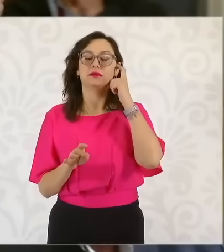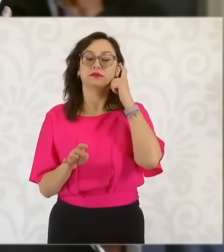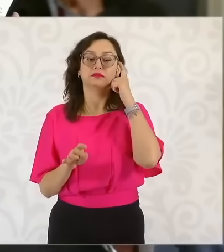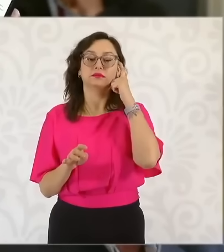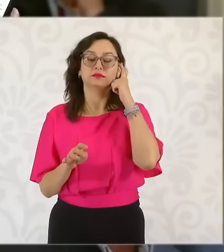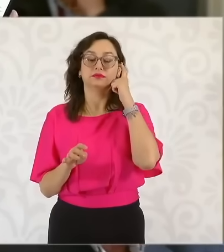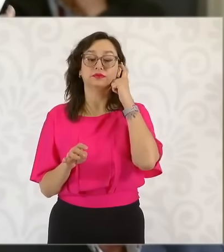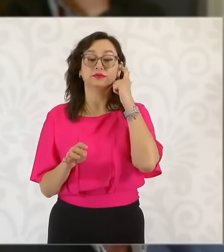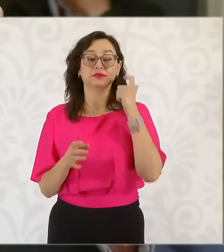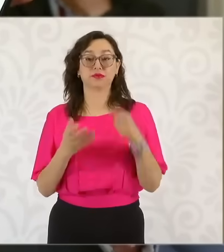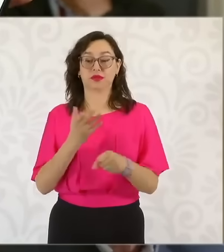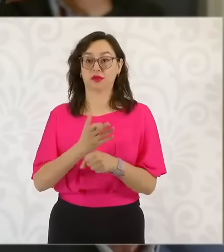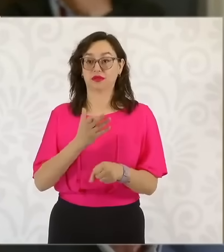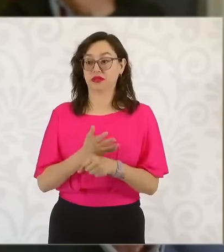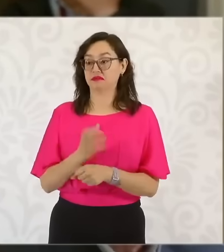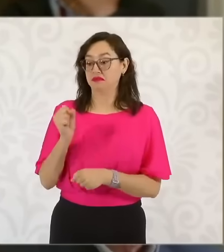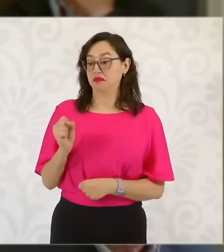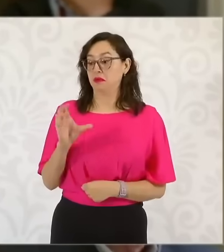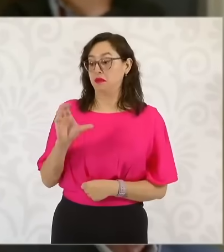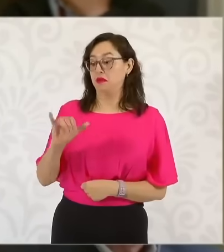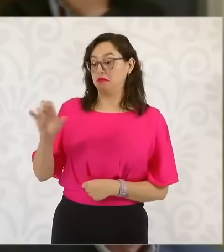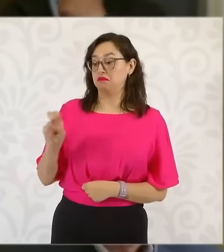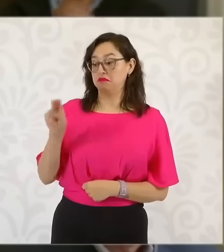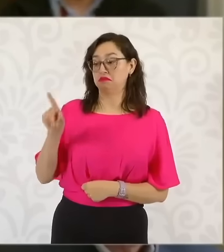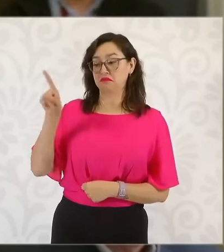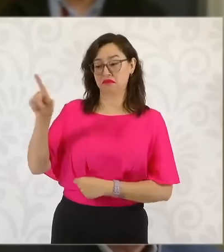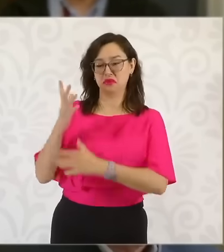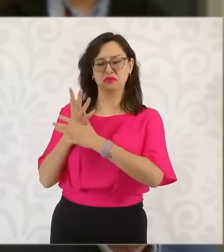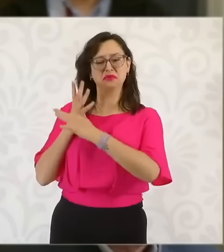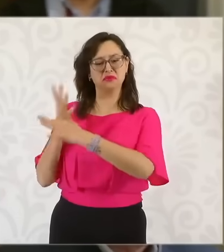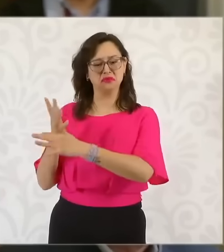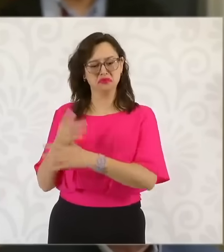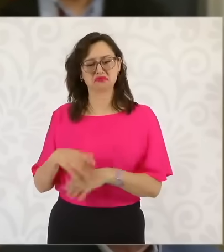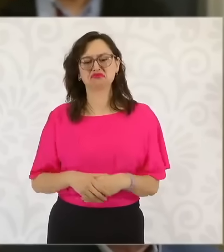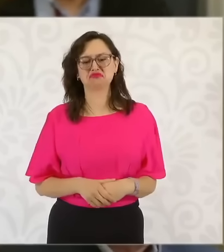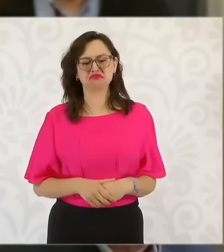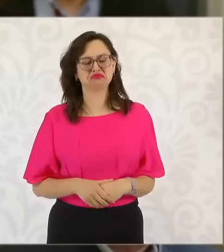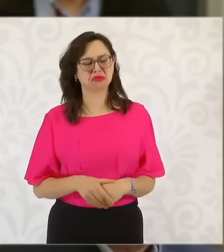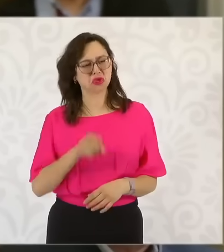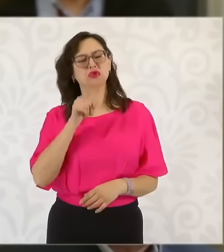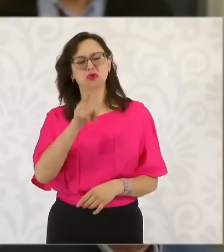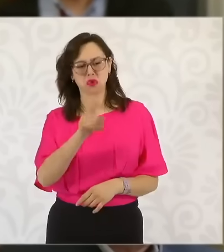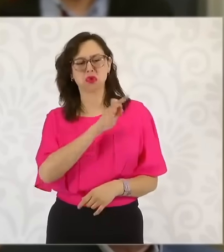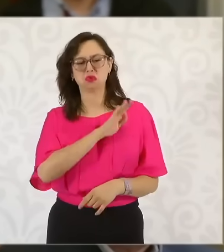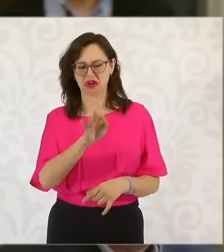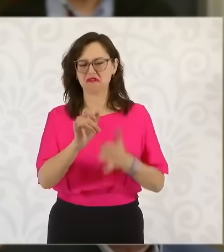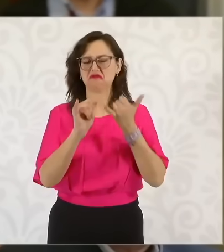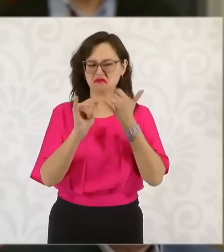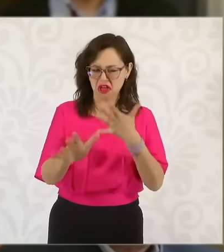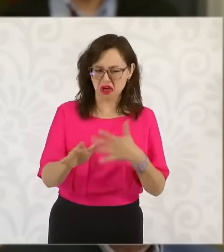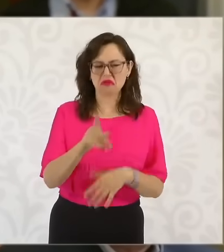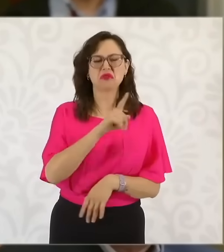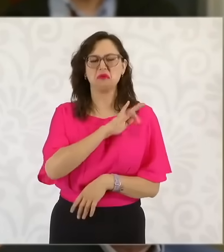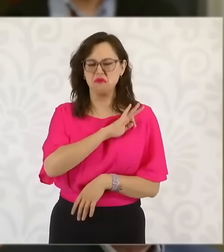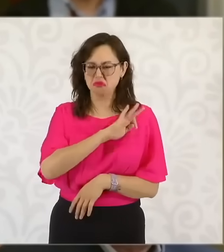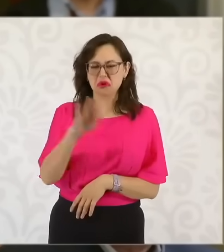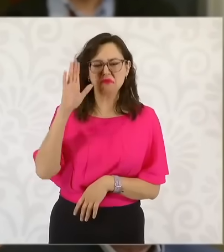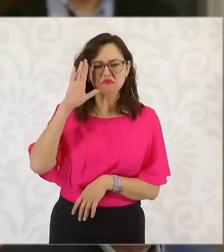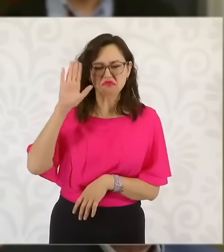la Suprema Corte es puede ser defraudador puedes enriquecerte ilícitamente puedes lavar dinero y